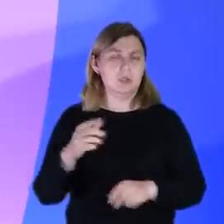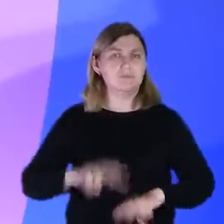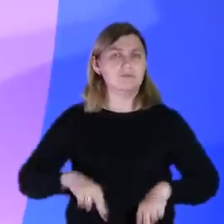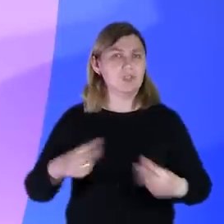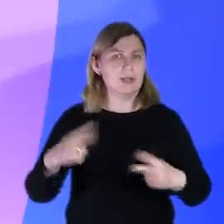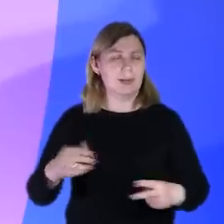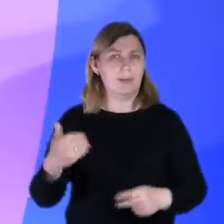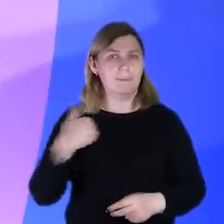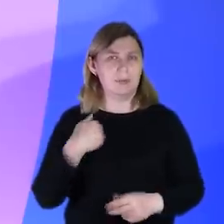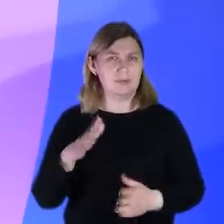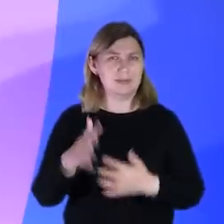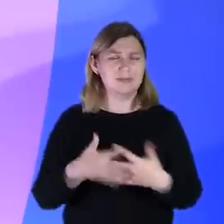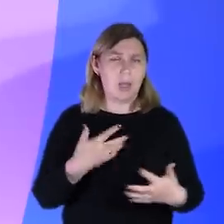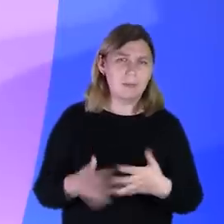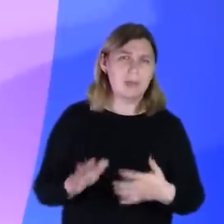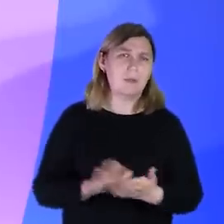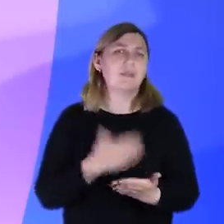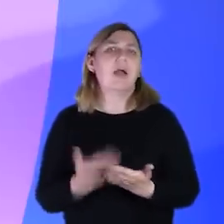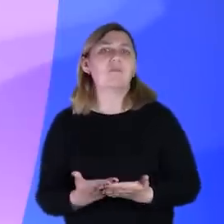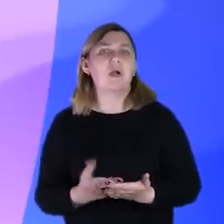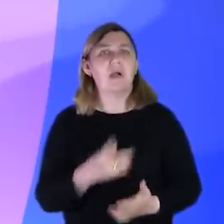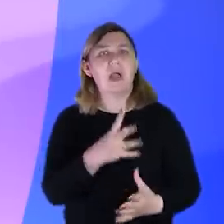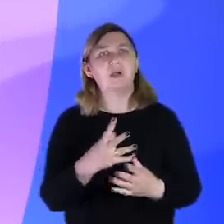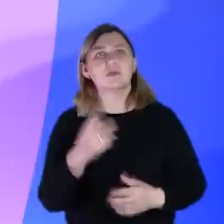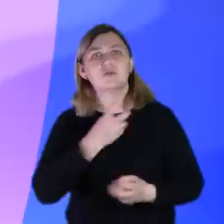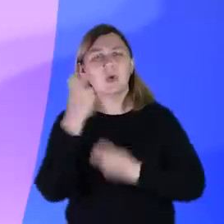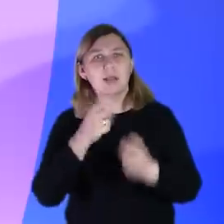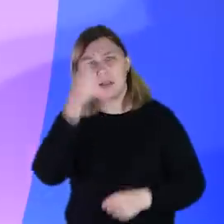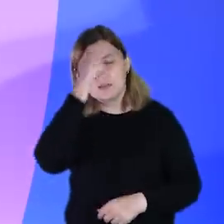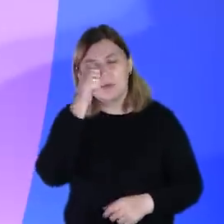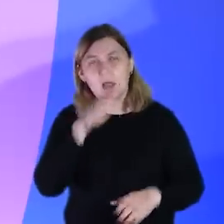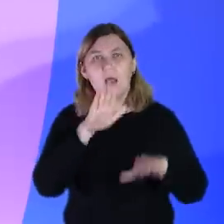były takiej biednej jakości, bo np. pozyskiwano nazwiska osadników wojskowych